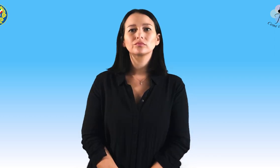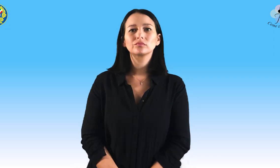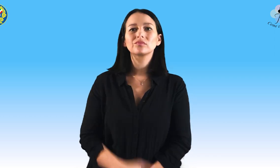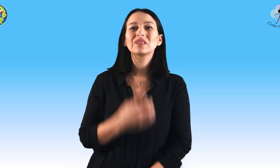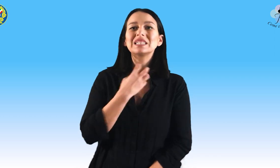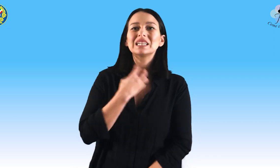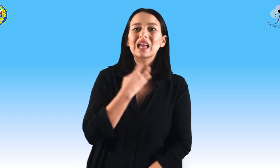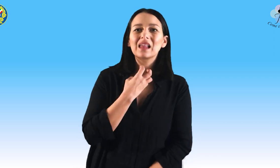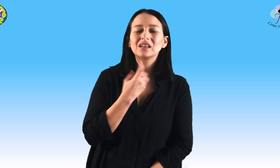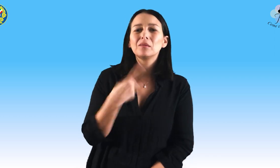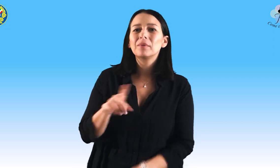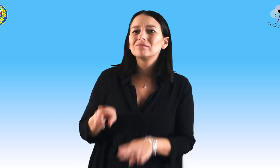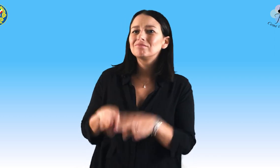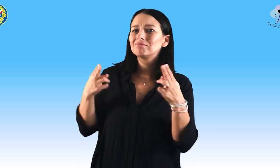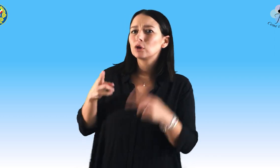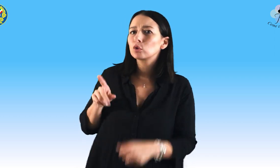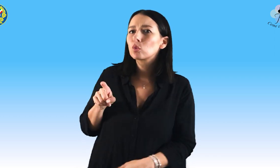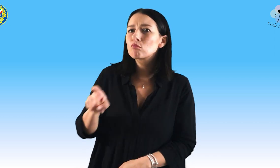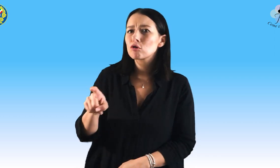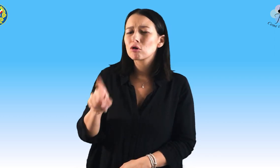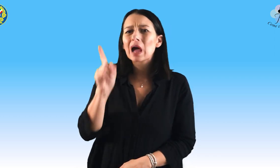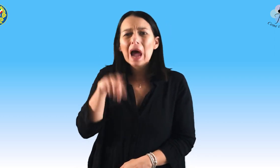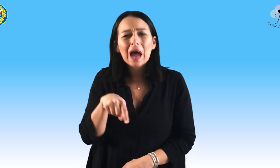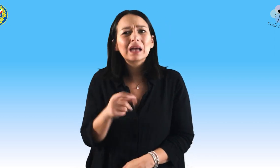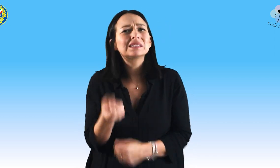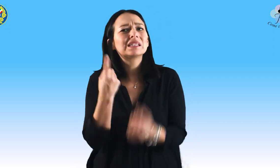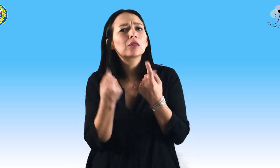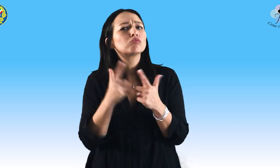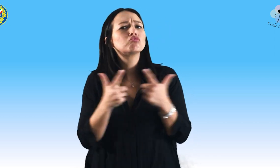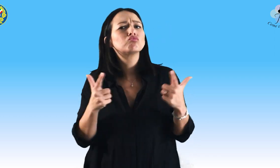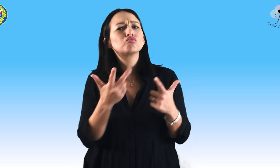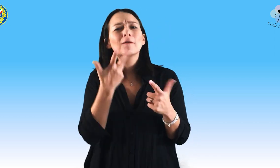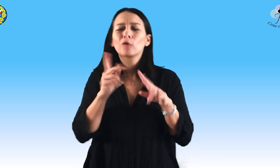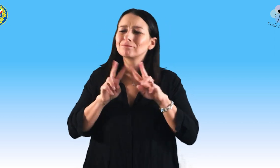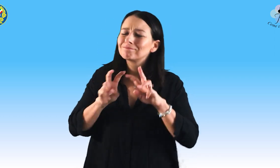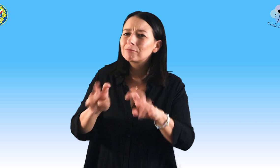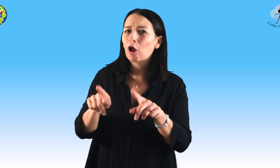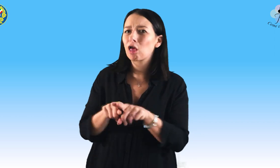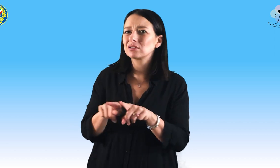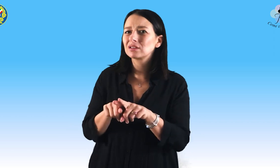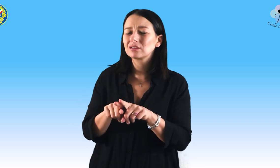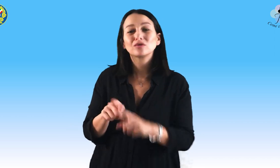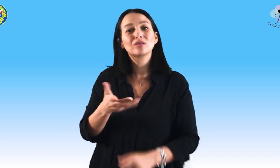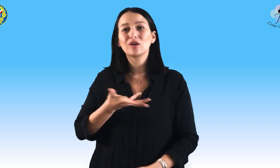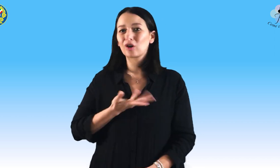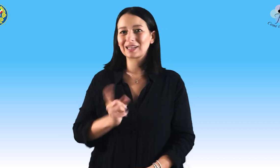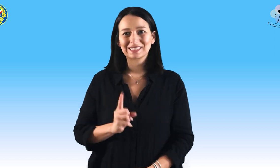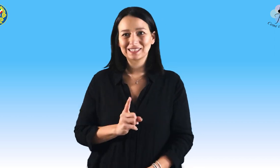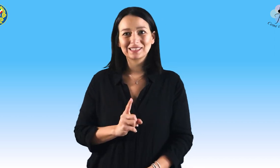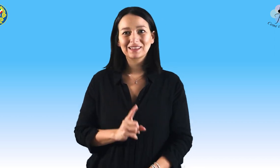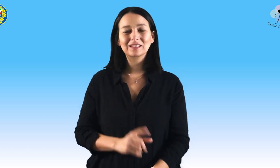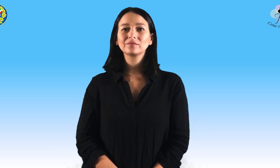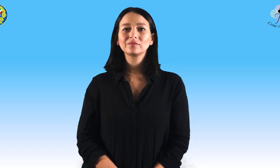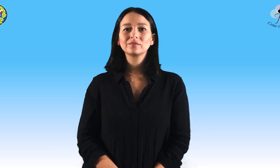Attualmente non esiste alcun programma di screening efficace per i soggetti in assenza di sintomi.